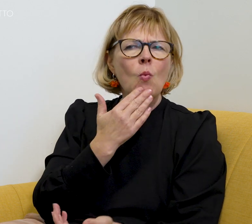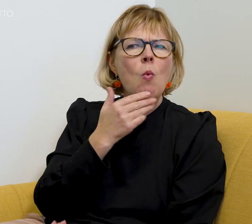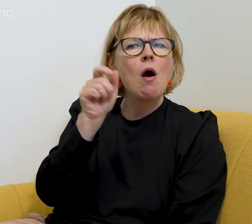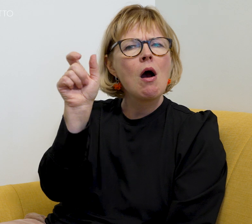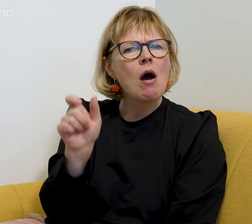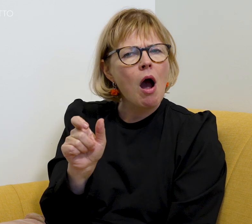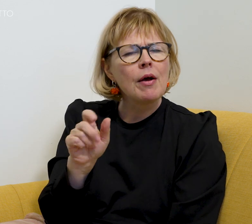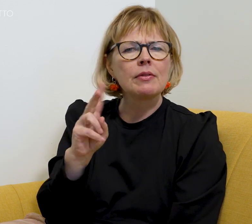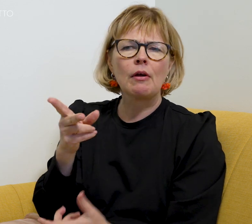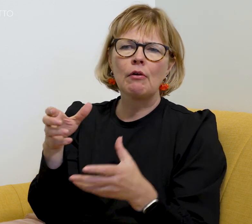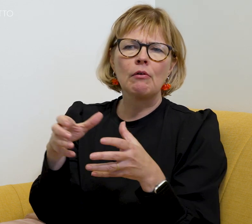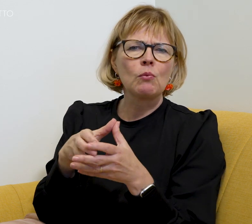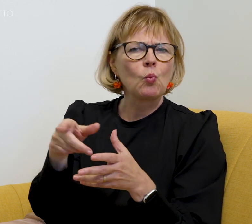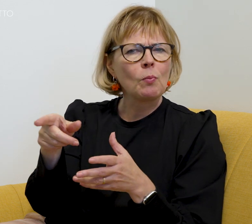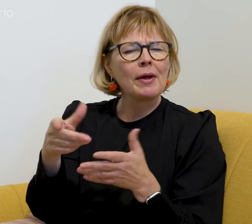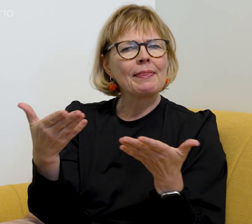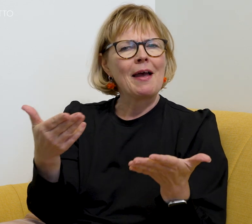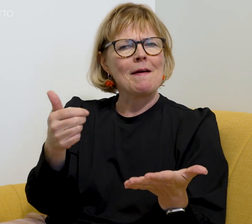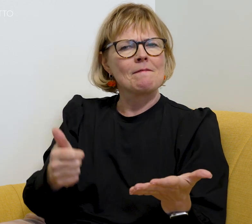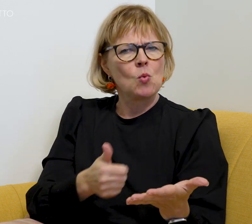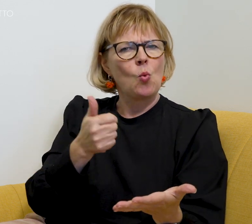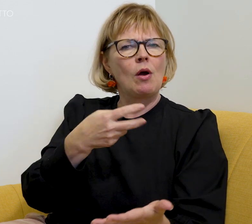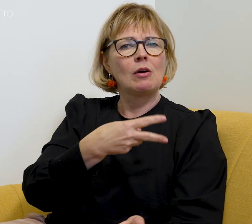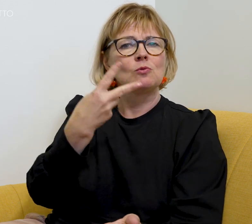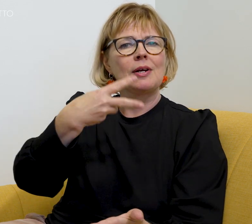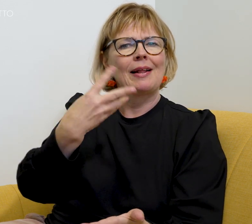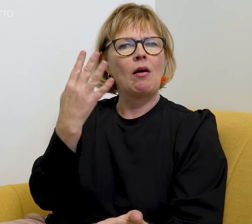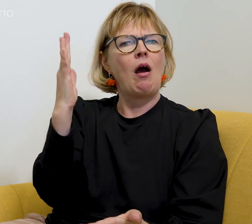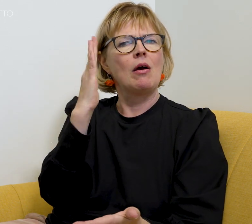Palkinto myönnetään henkilölle tai taholle, joka on ajanut viittomakielisten kielellisiä oikeuksia Suomessa -